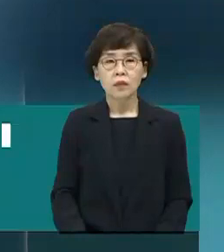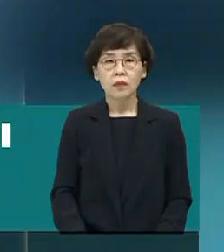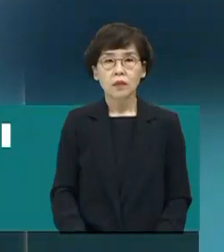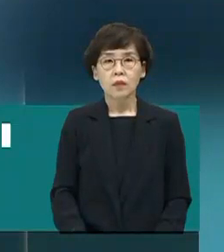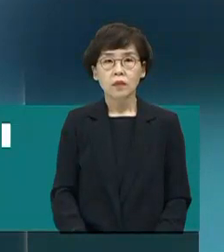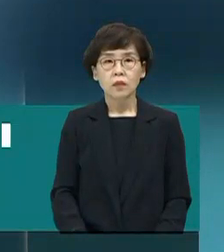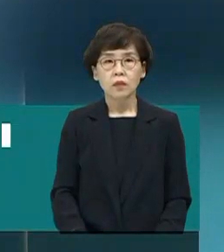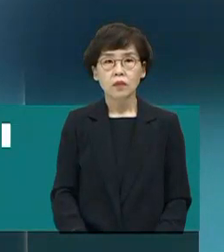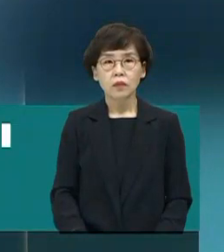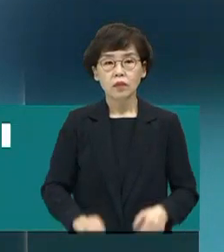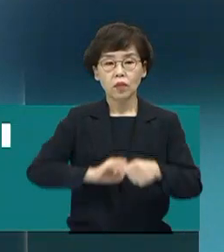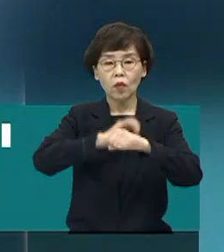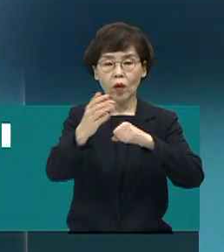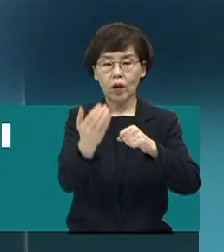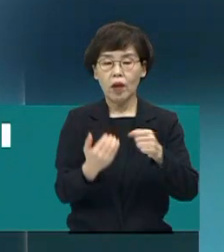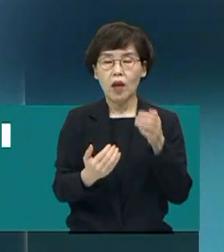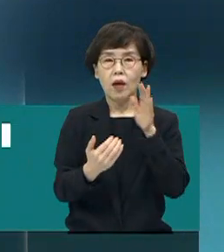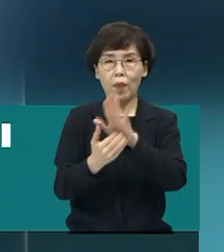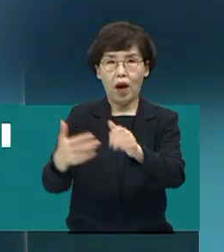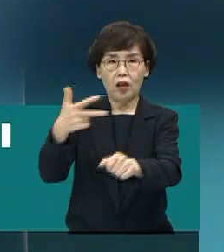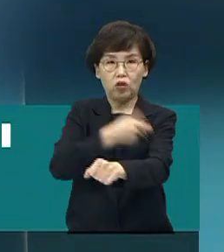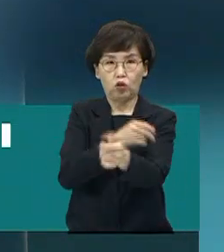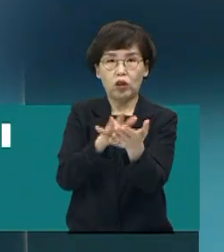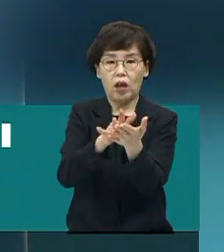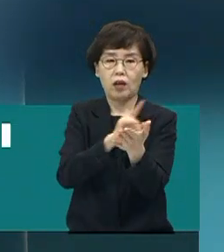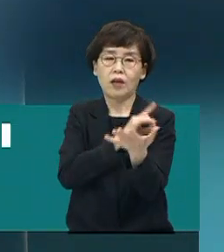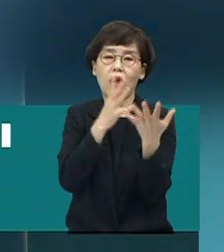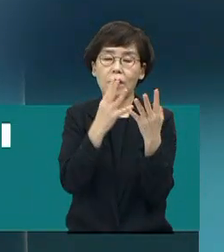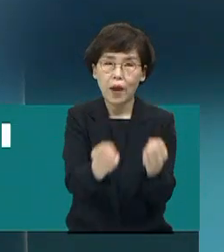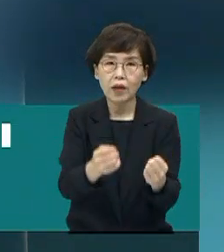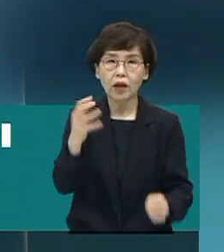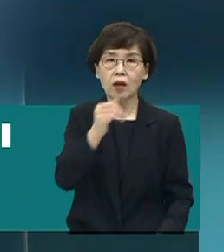(앵커) 코로나19 백신을 가장 많이 확보한 미국이 6천만 회 분량의